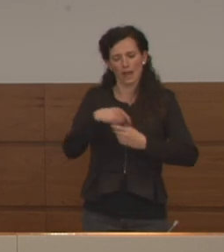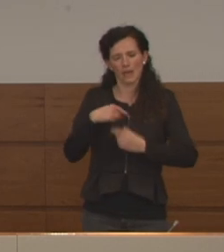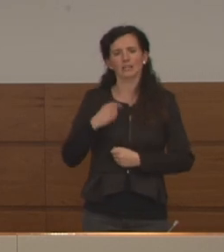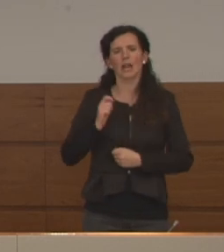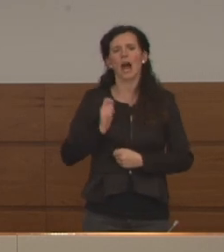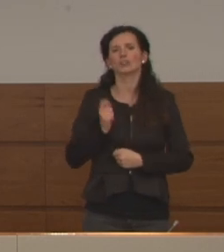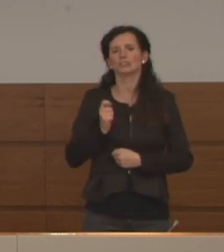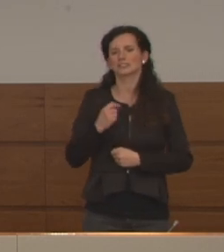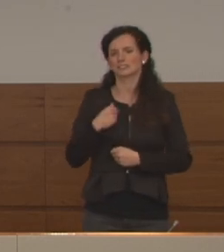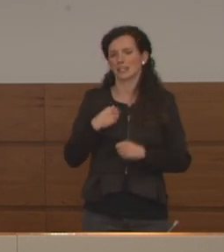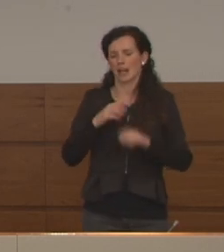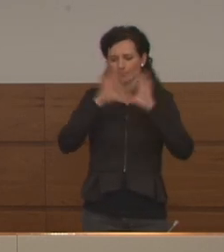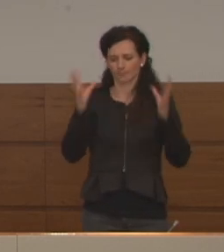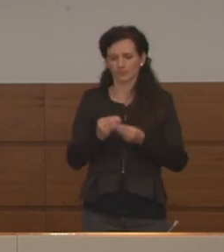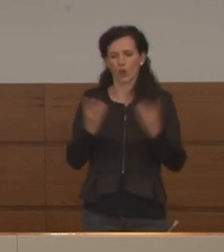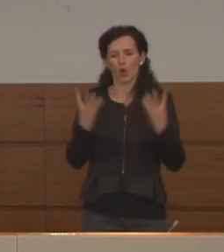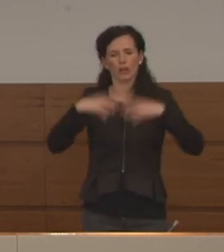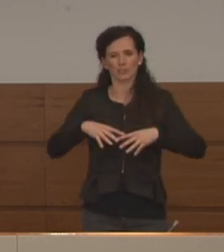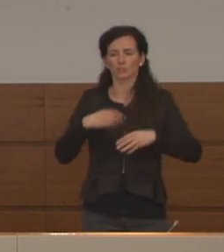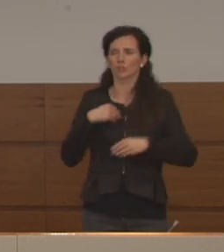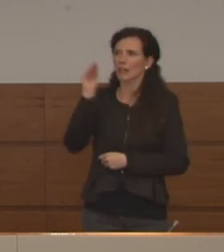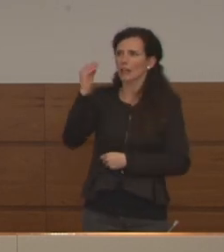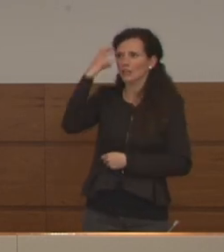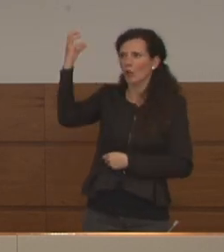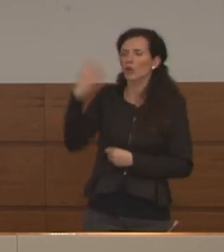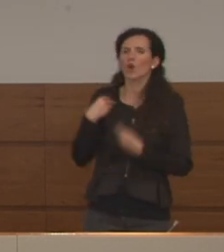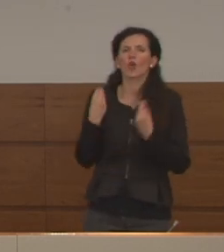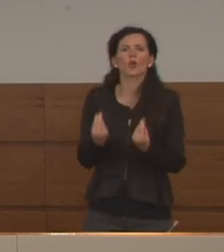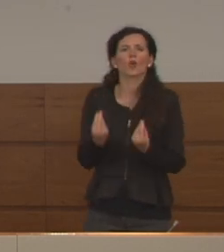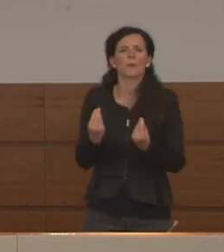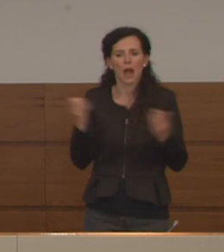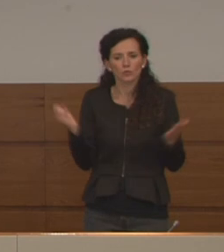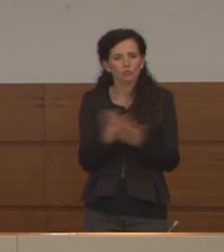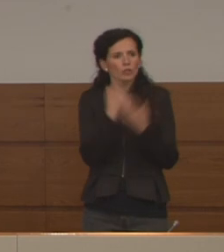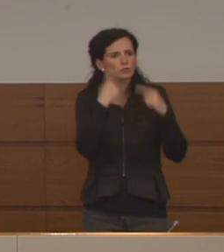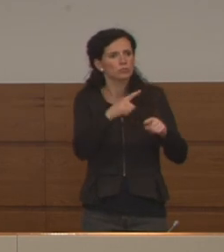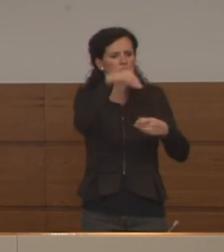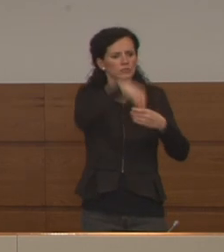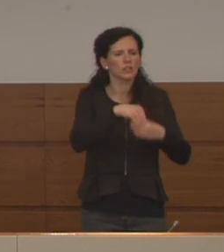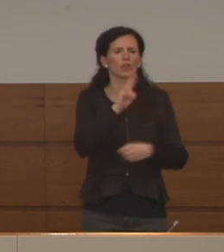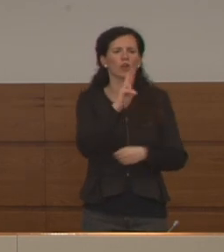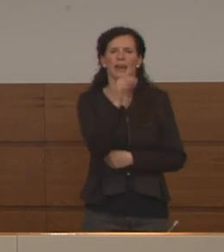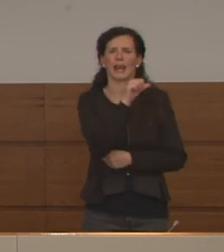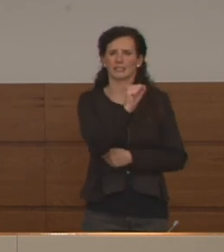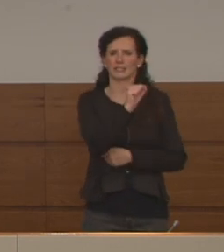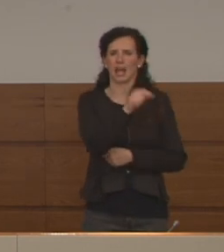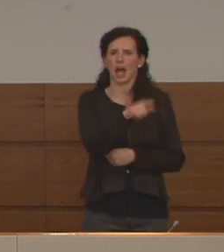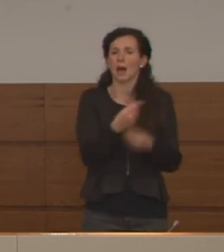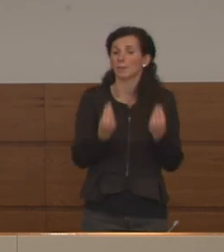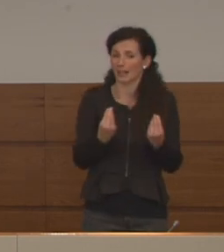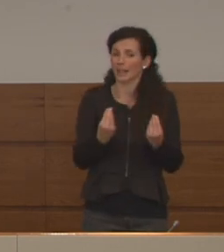Governo la stessa cosa: cosa è successo e come mai? C'è da dire che sicuramente ci